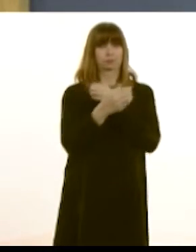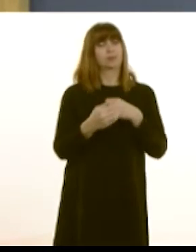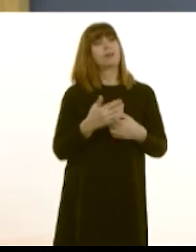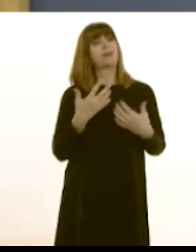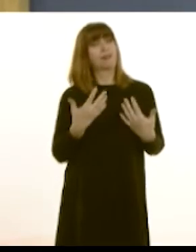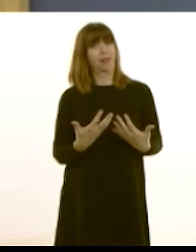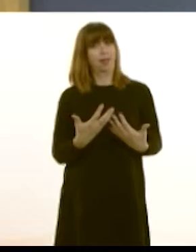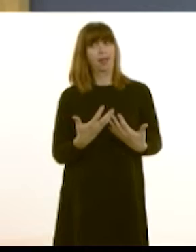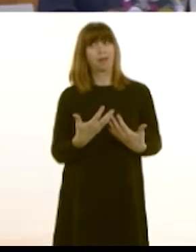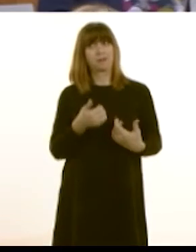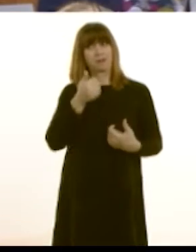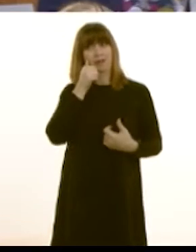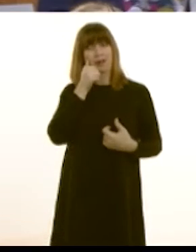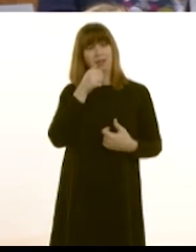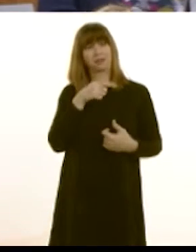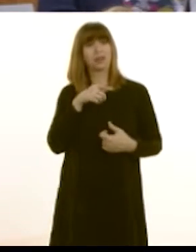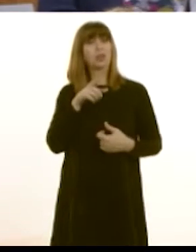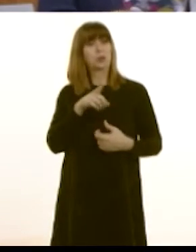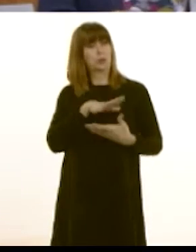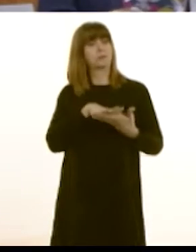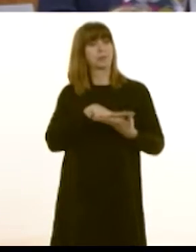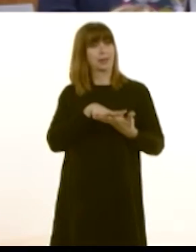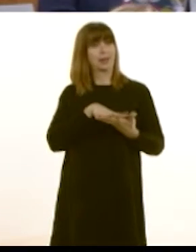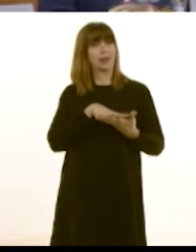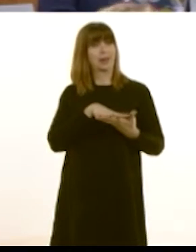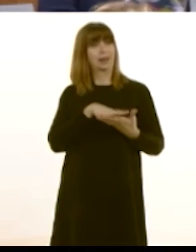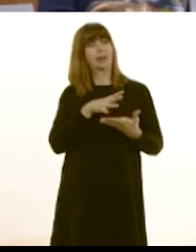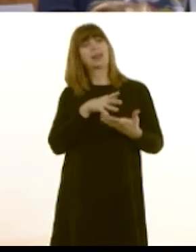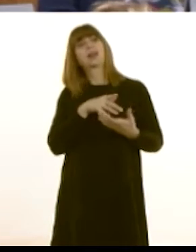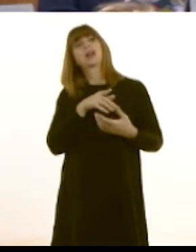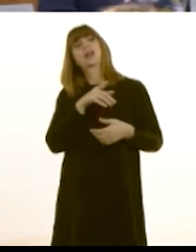yr oedd yn siarad amdano oír blaen, pan roedd y Blaid Lafur yn rhedeg y cyngor.